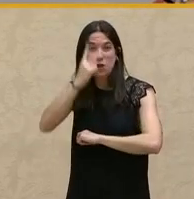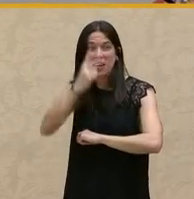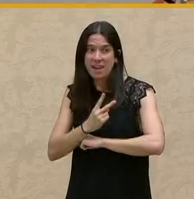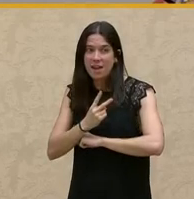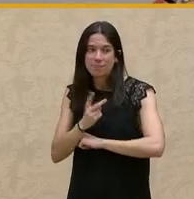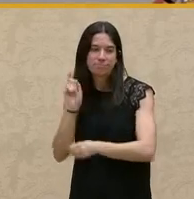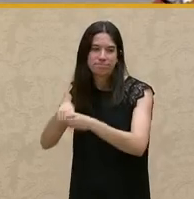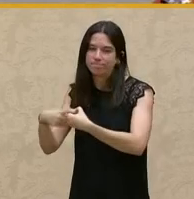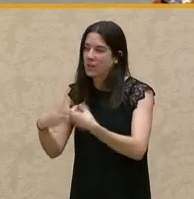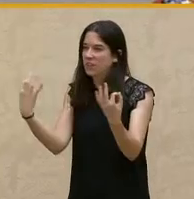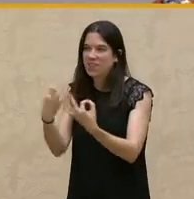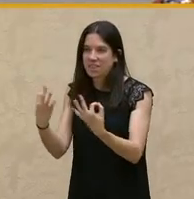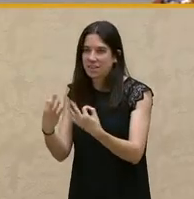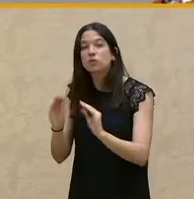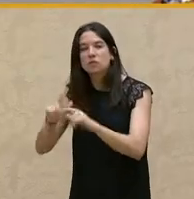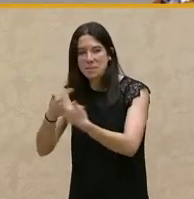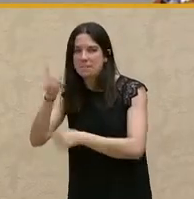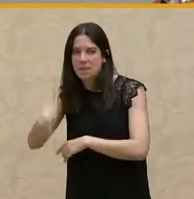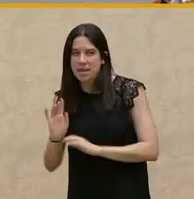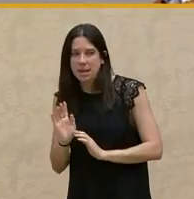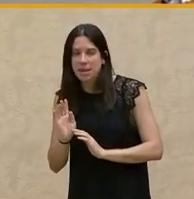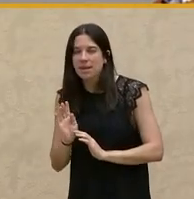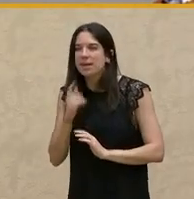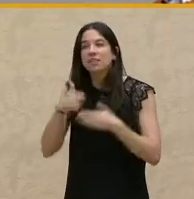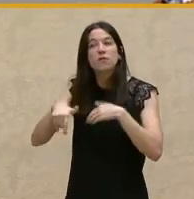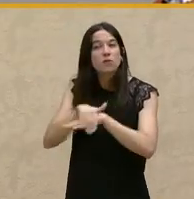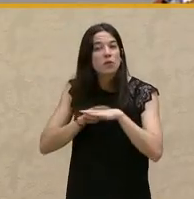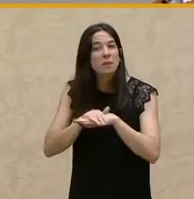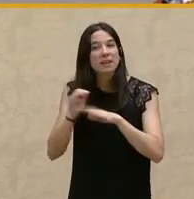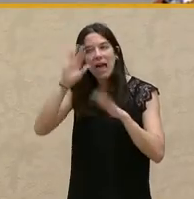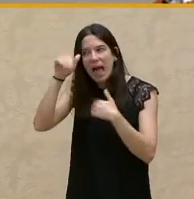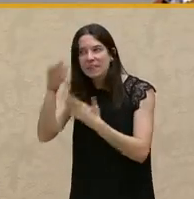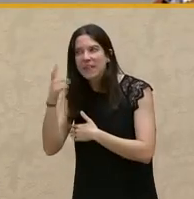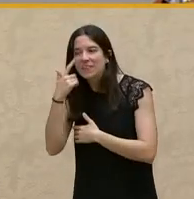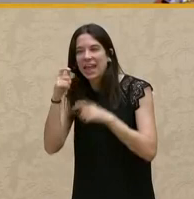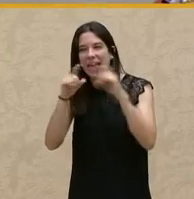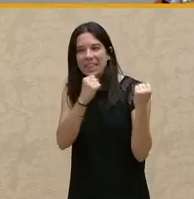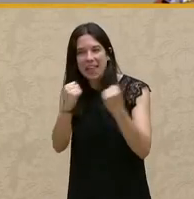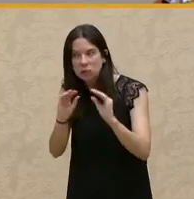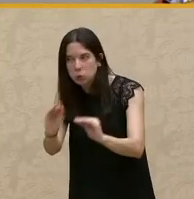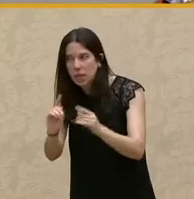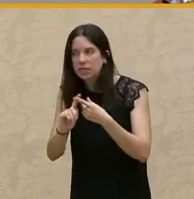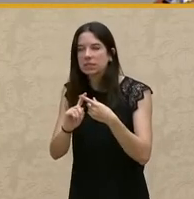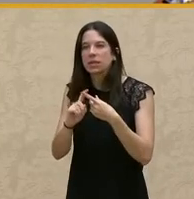sordociegas y sus familias. Fundamental atender a sus entidades en sus propuestas.